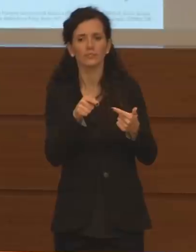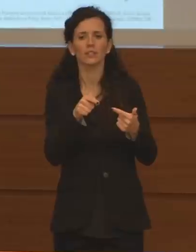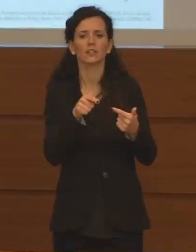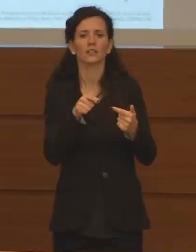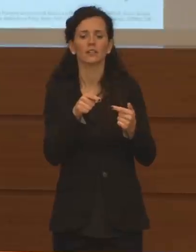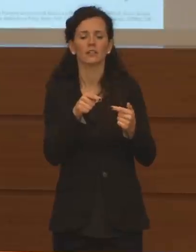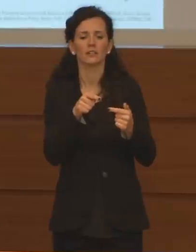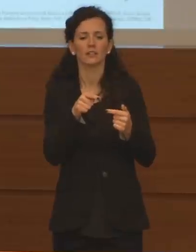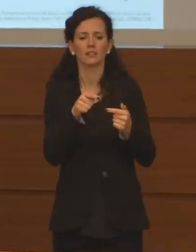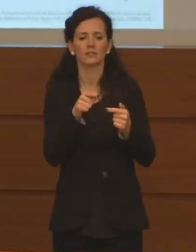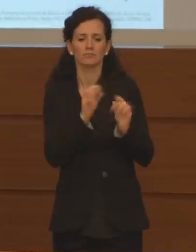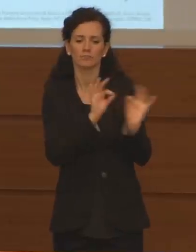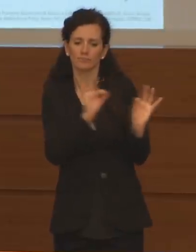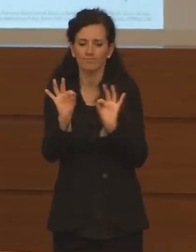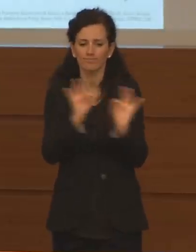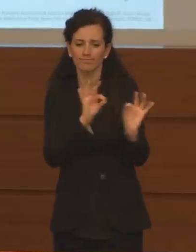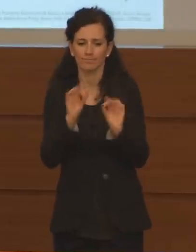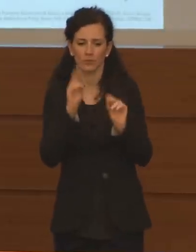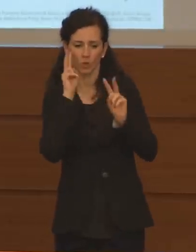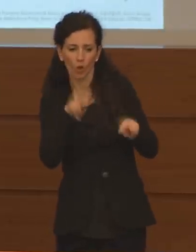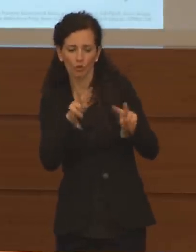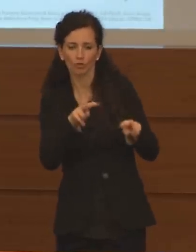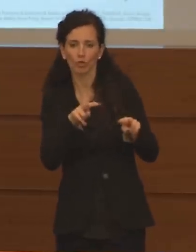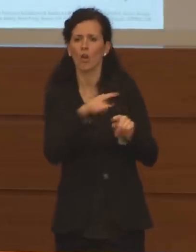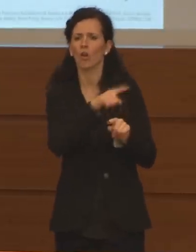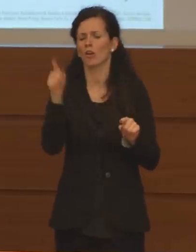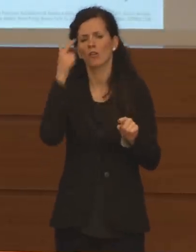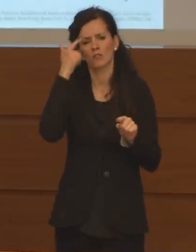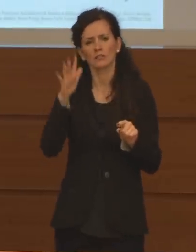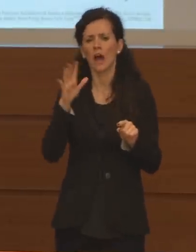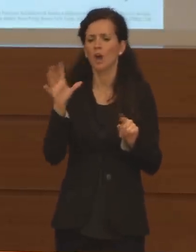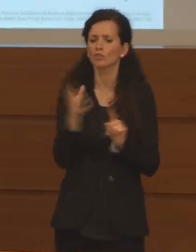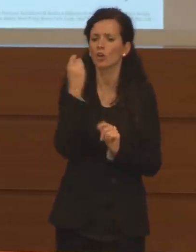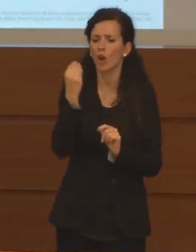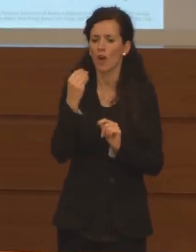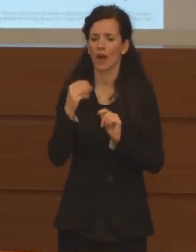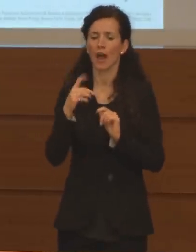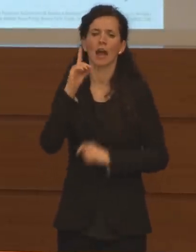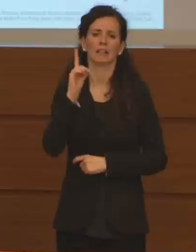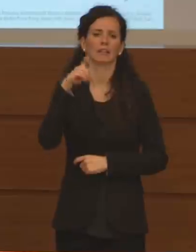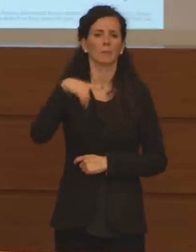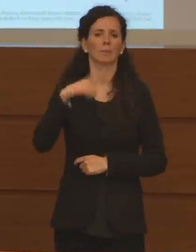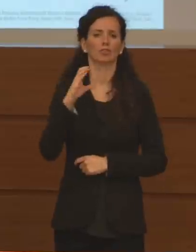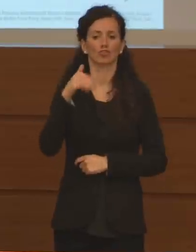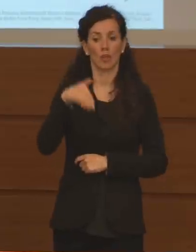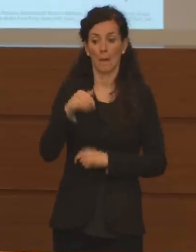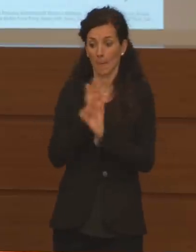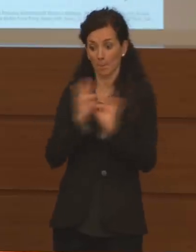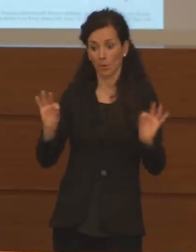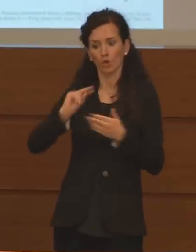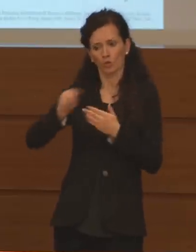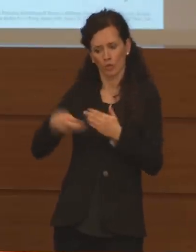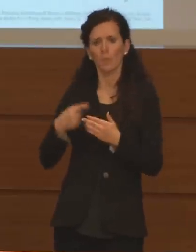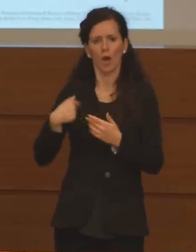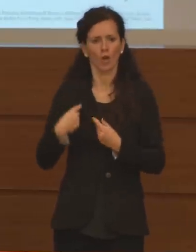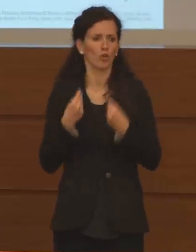analiticamente indicate nel Dpcm appena sarà firmato e sarà disponibile ve lo faremo avere.